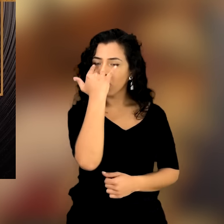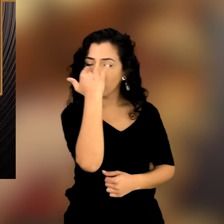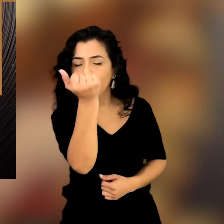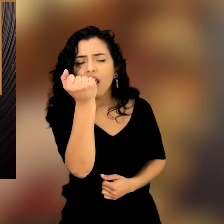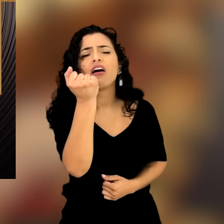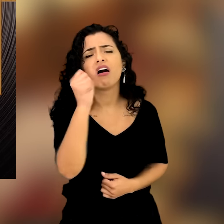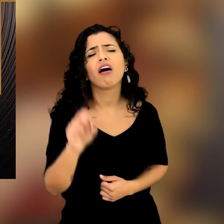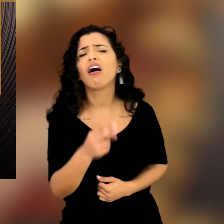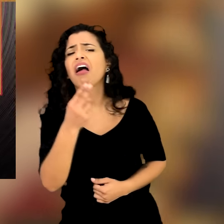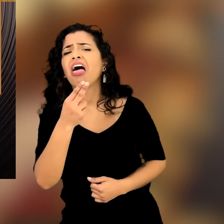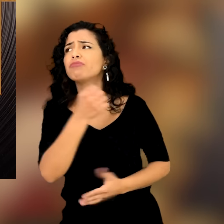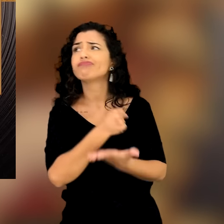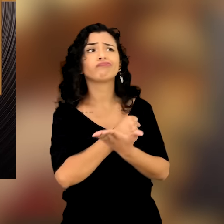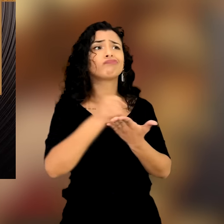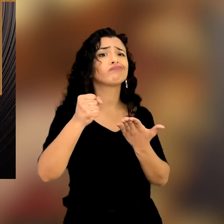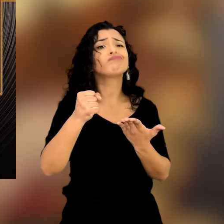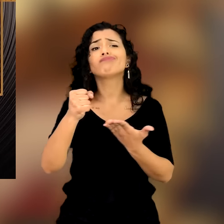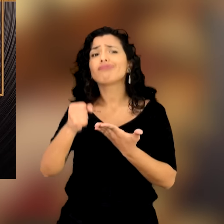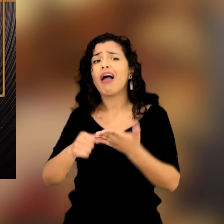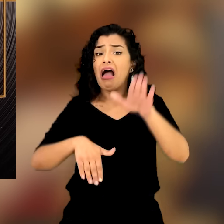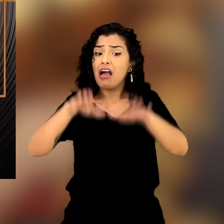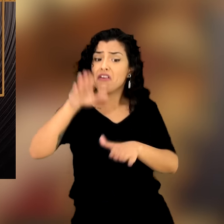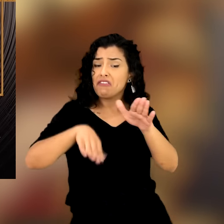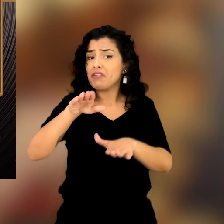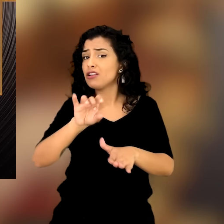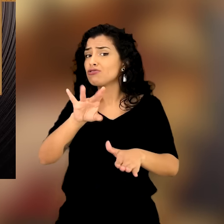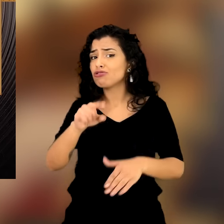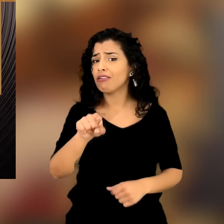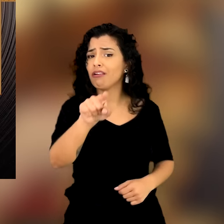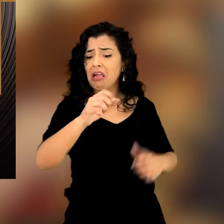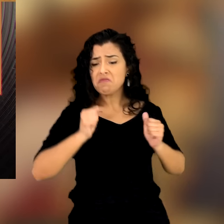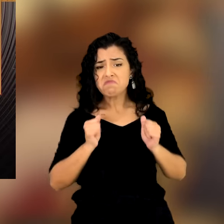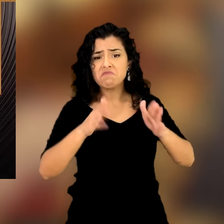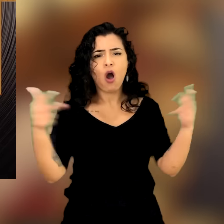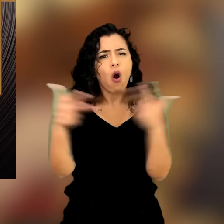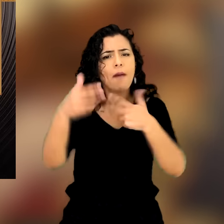inflama É uma mera questão de ter postura E o rap faz a ponte e um monte bebe dessa cura